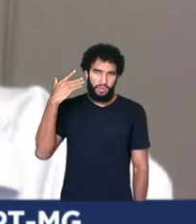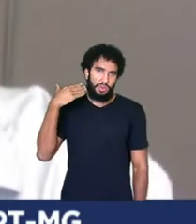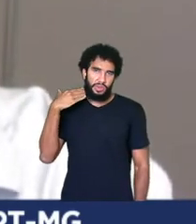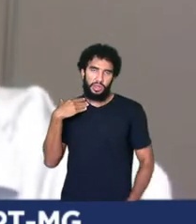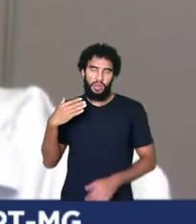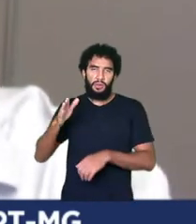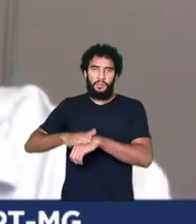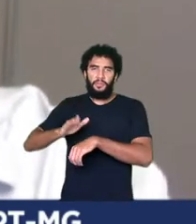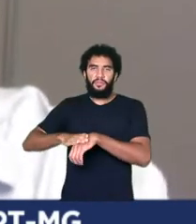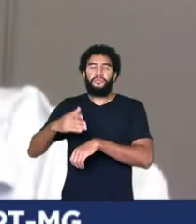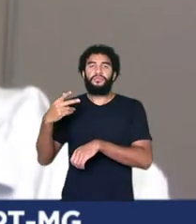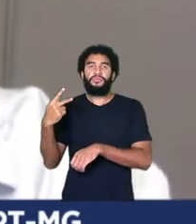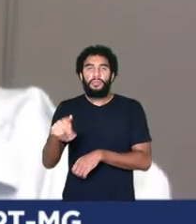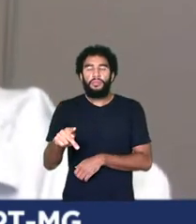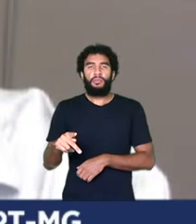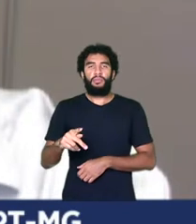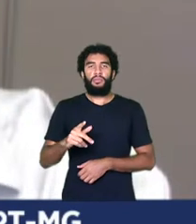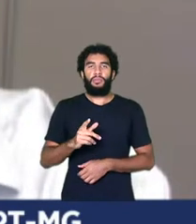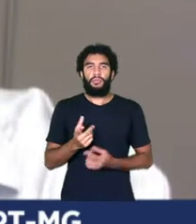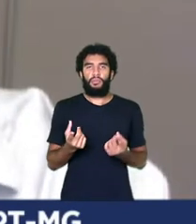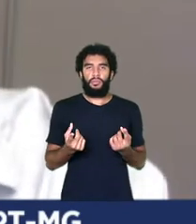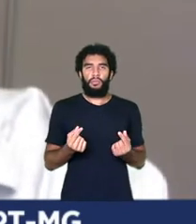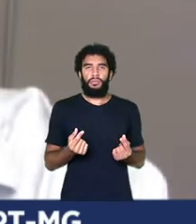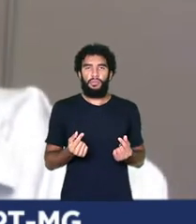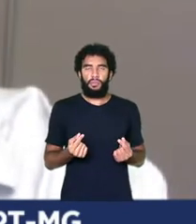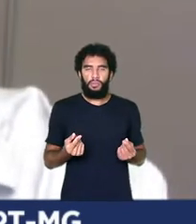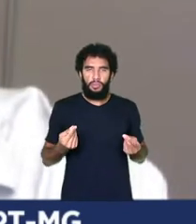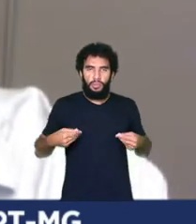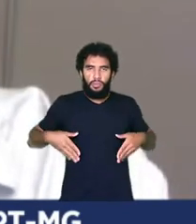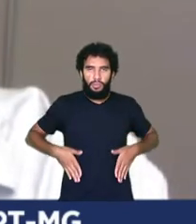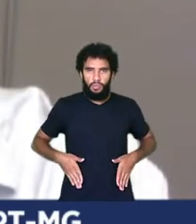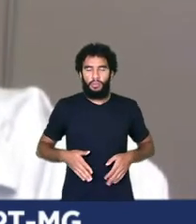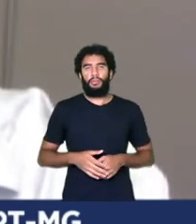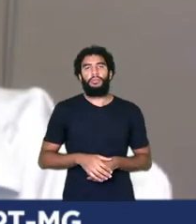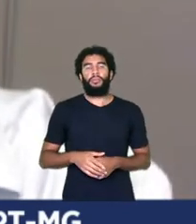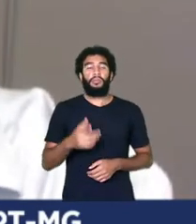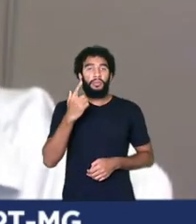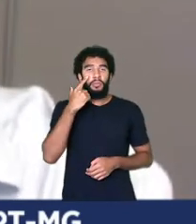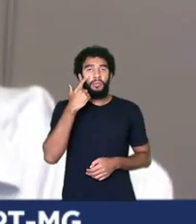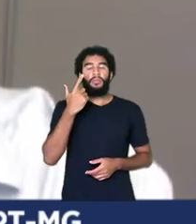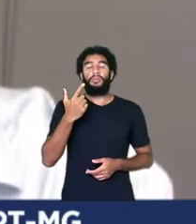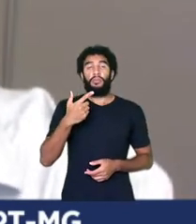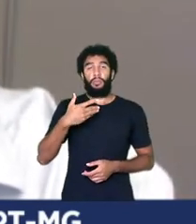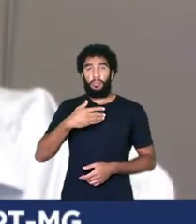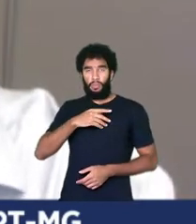VÃO ENCHER O BOLSO DE DINHEIRO. ESSES MESMOS QUE O GOVERNO BOLS BOLSONARO, PRESIDENTE GENOCIDA, FOI FALAR